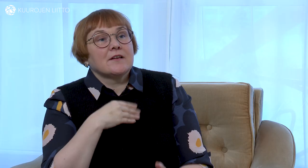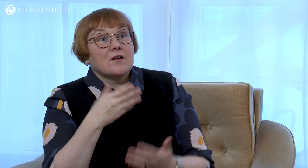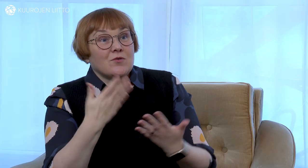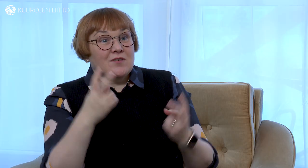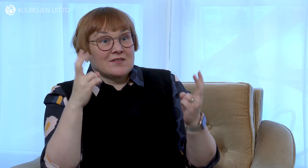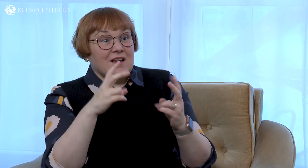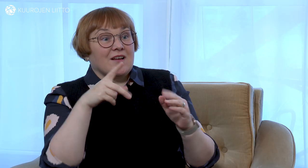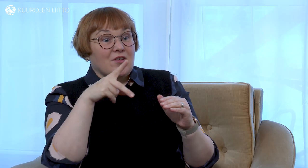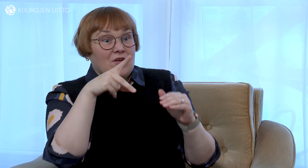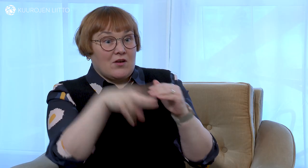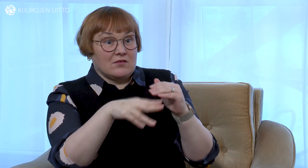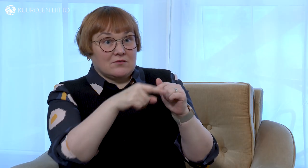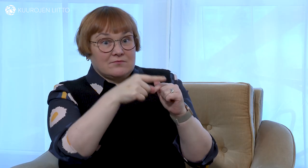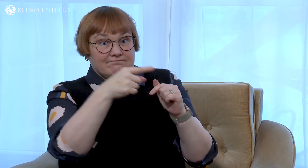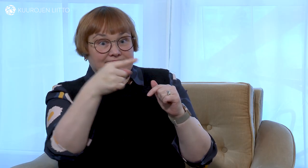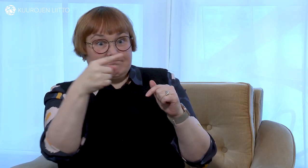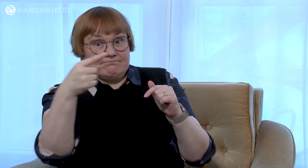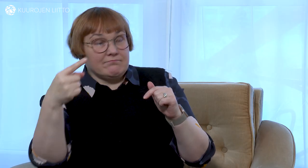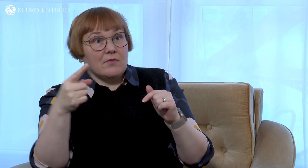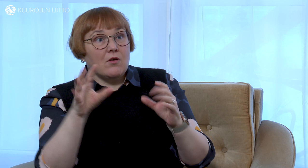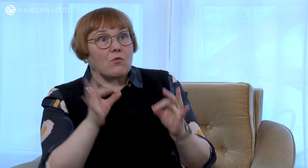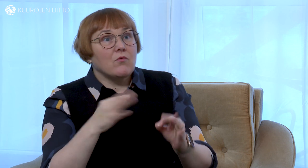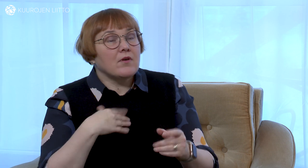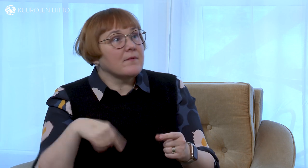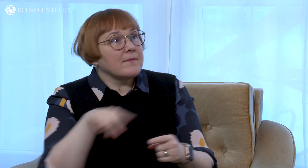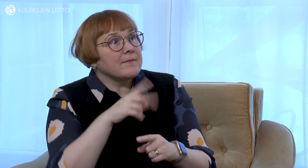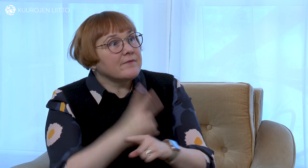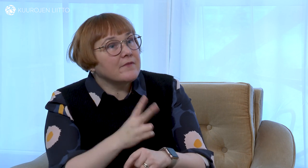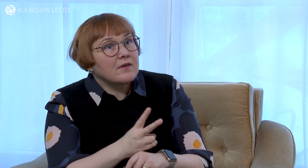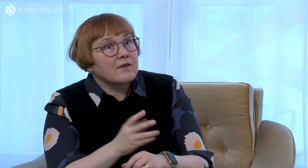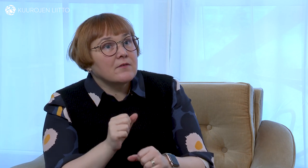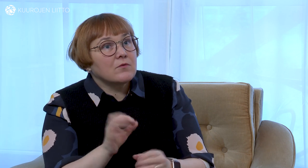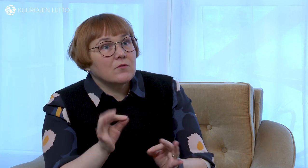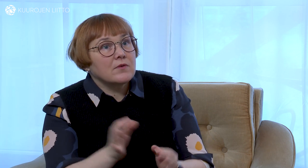Kuinka pitkittyneisiin sähkökatkoihin tulisi varautua?